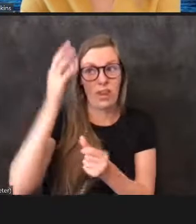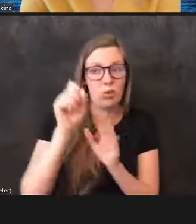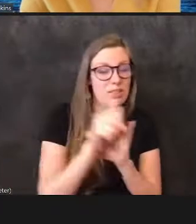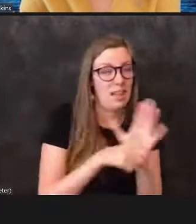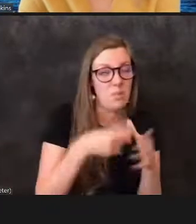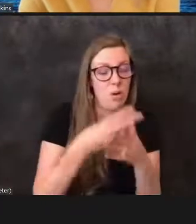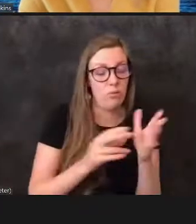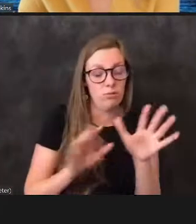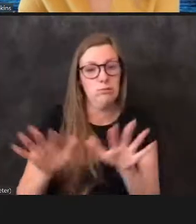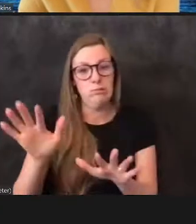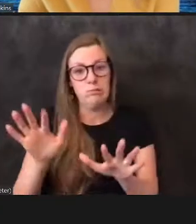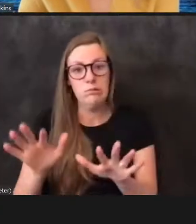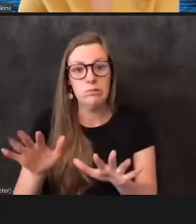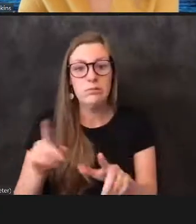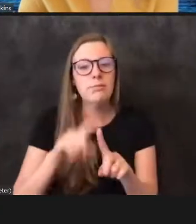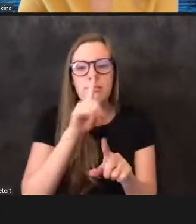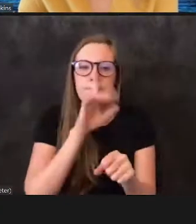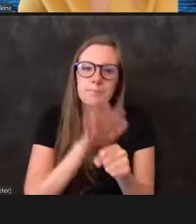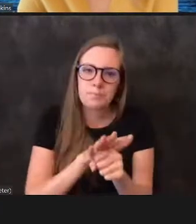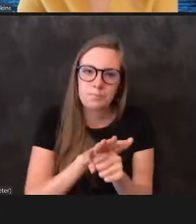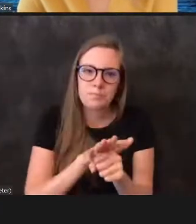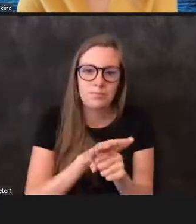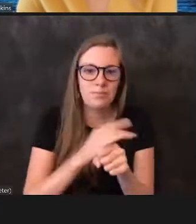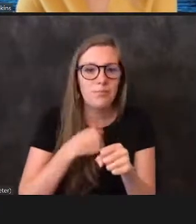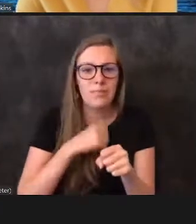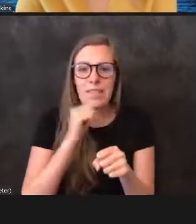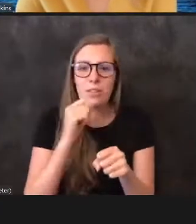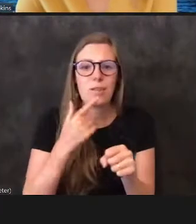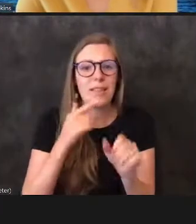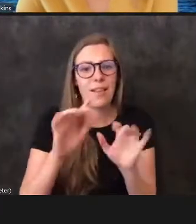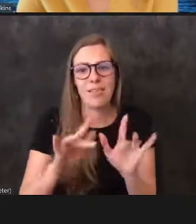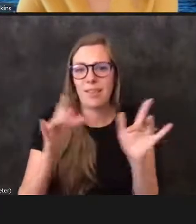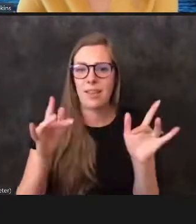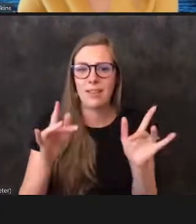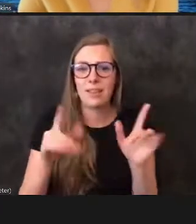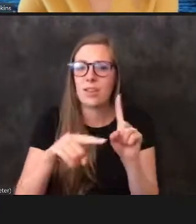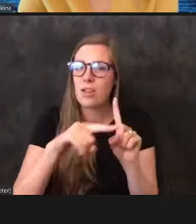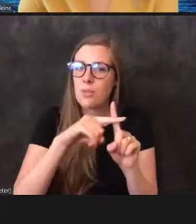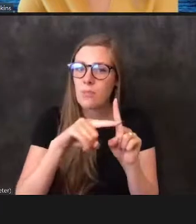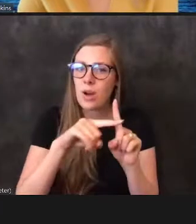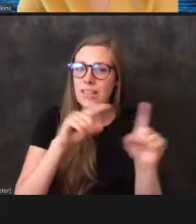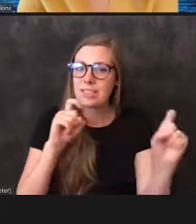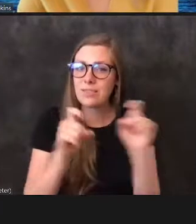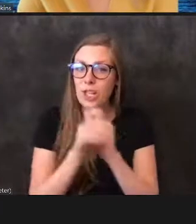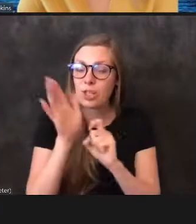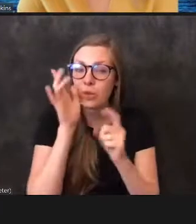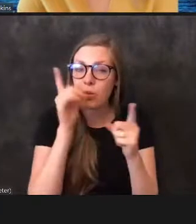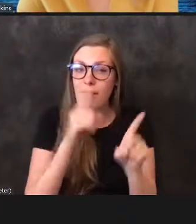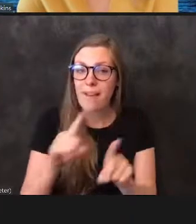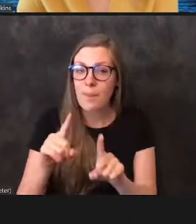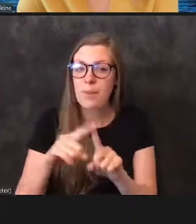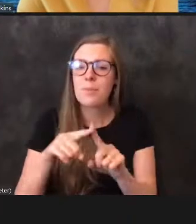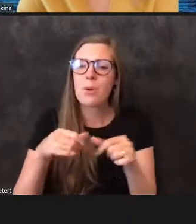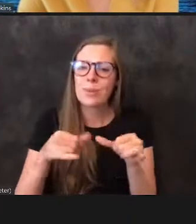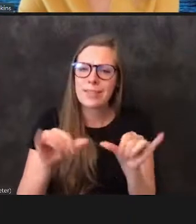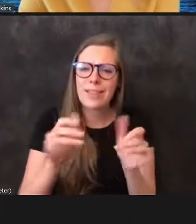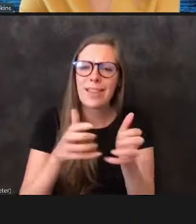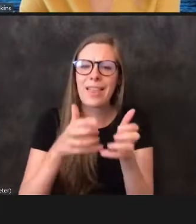no ha sido fácil de telling frente estatal y federal. Cambios positivos puedo decir que vendrán.